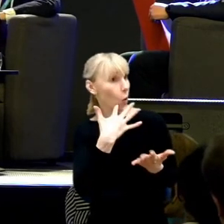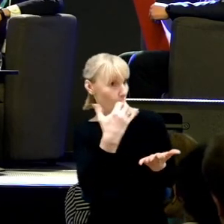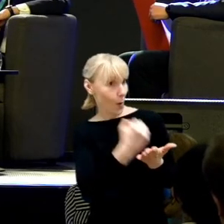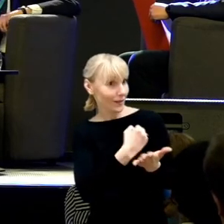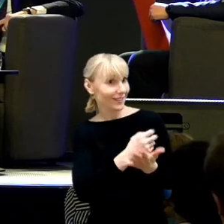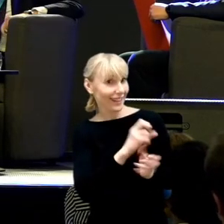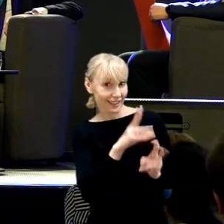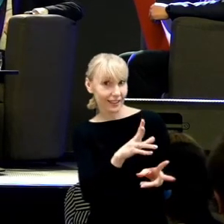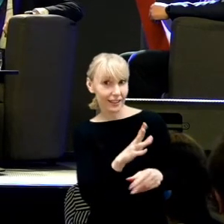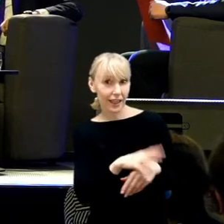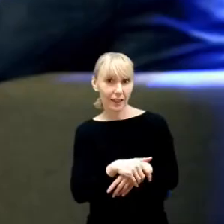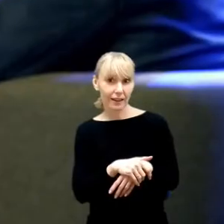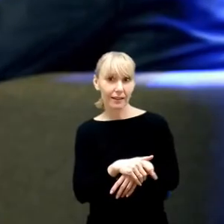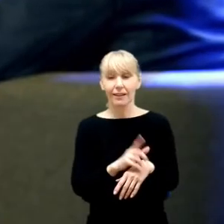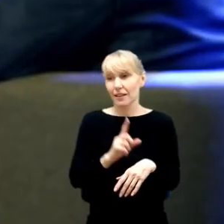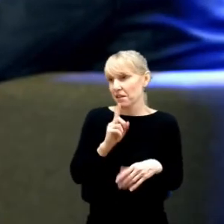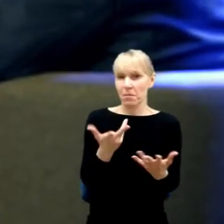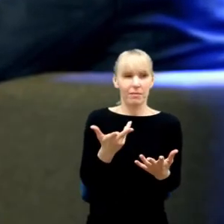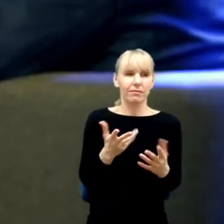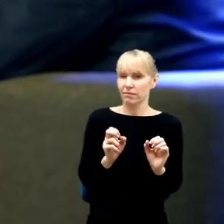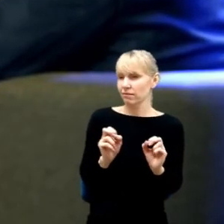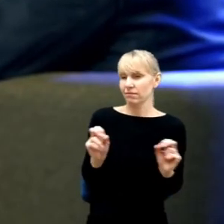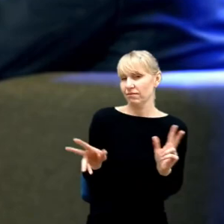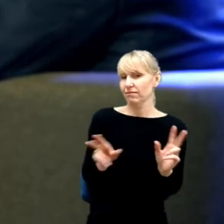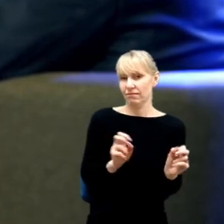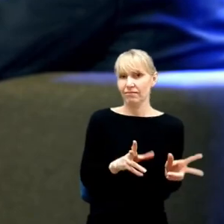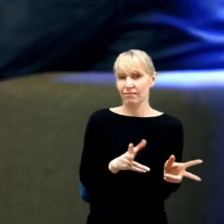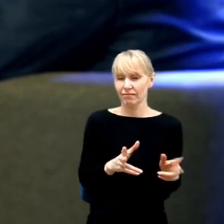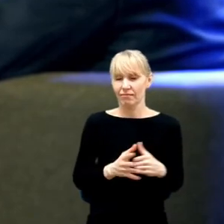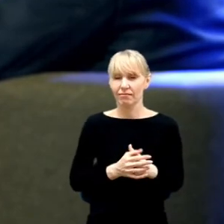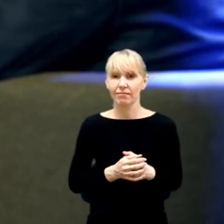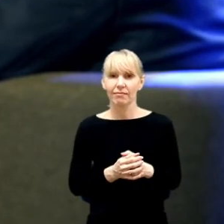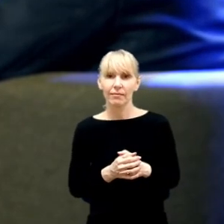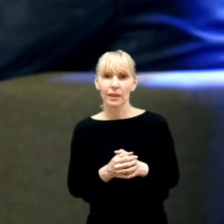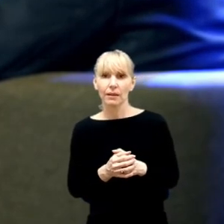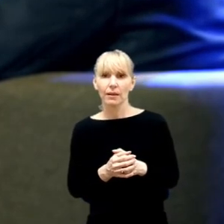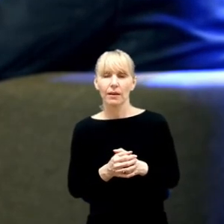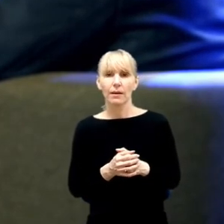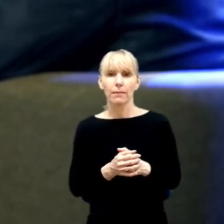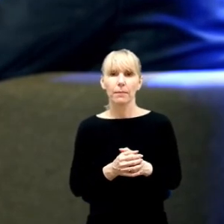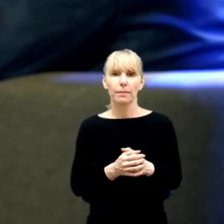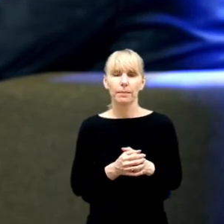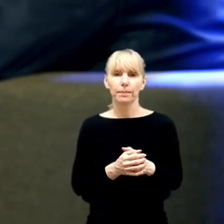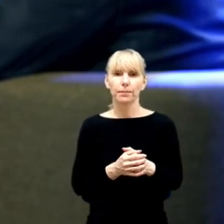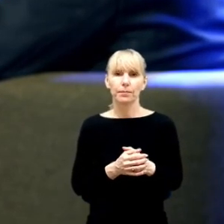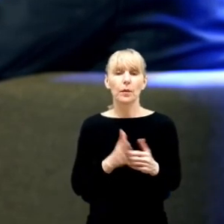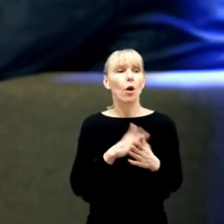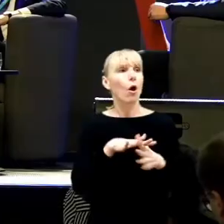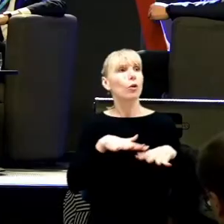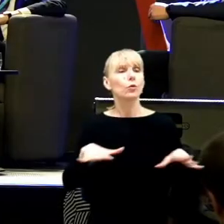Przy każdej. A właśnie, bo mówimy też o kapitału chłonności, że dużo gmin mówi, kurczę, nie stać nas na to.